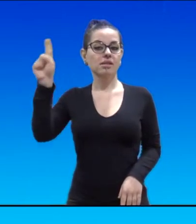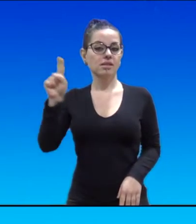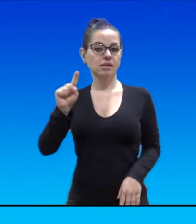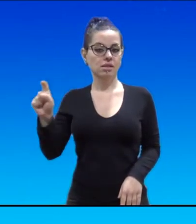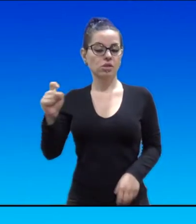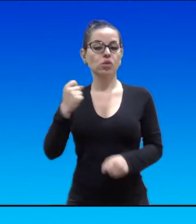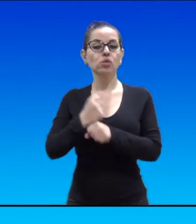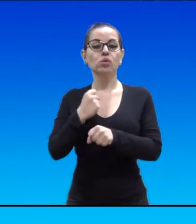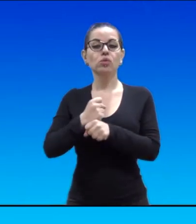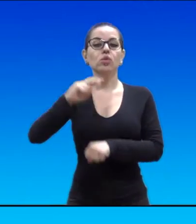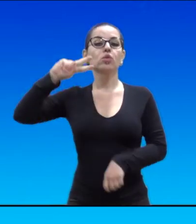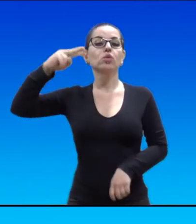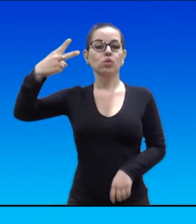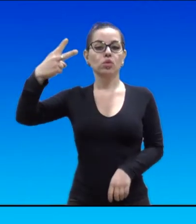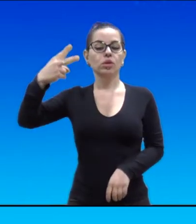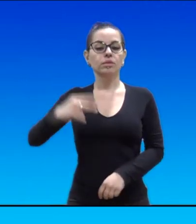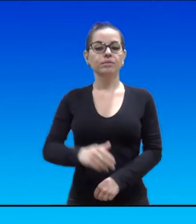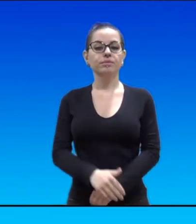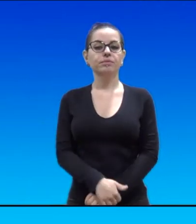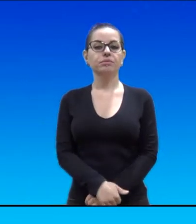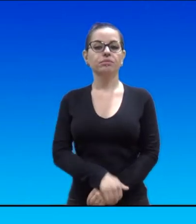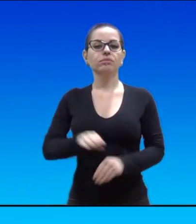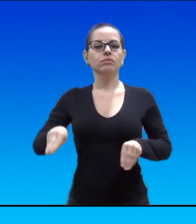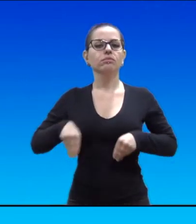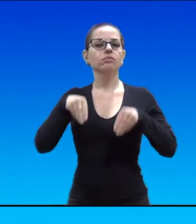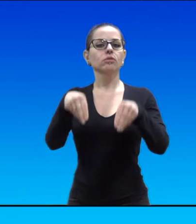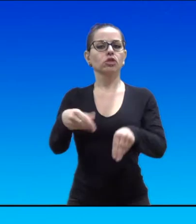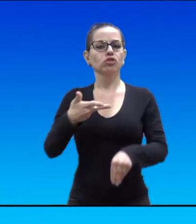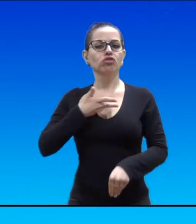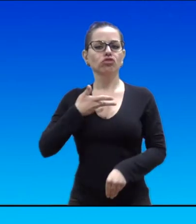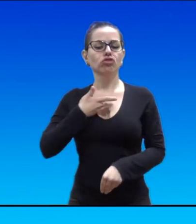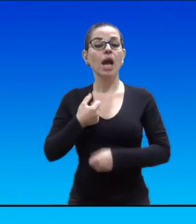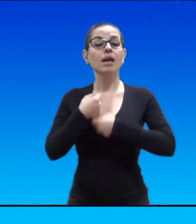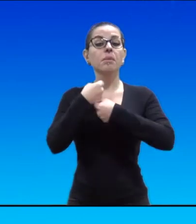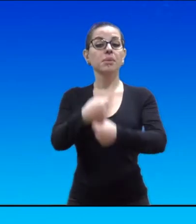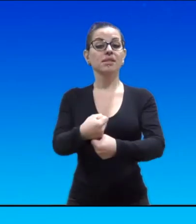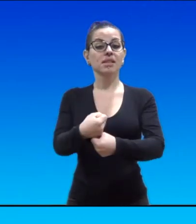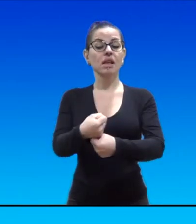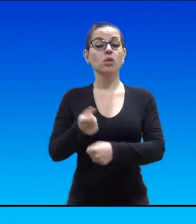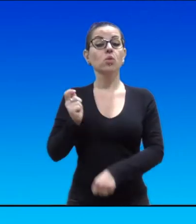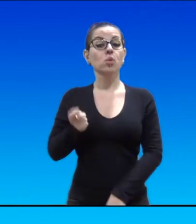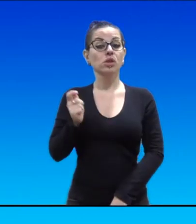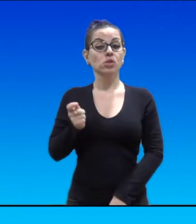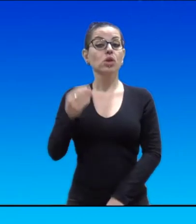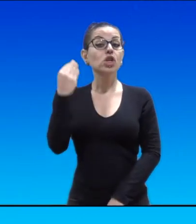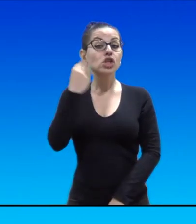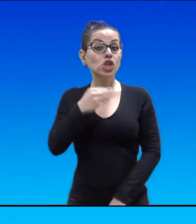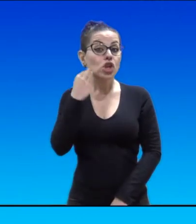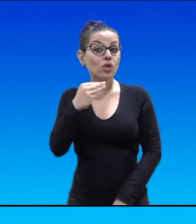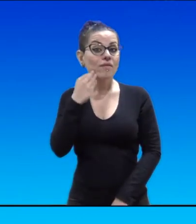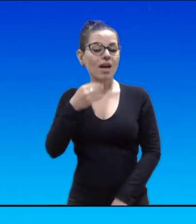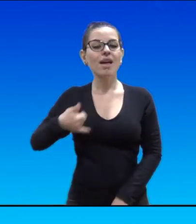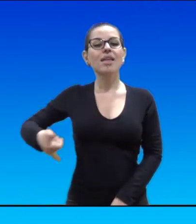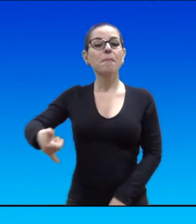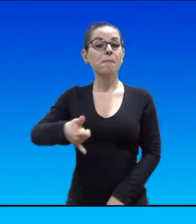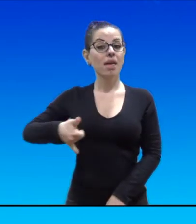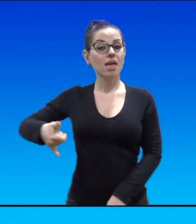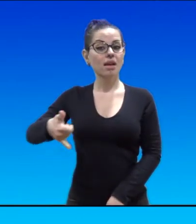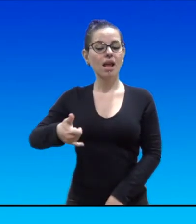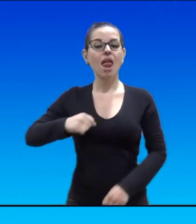Saranno presenti: i rappresentanti delle Questure di Genova, Imperia, La Spezia e Savona;